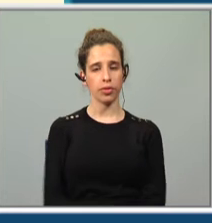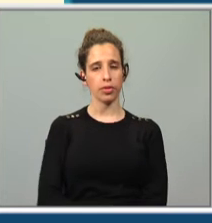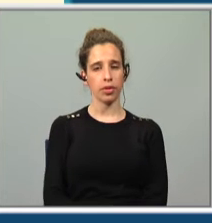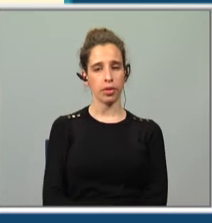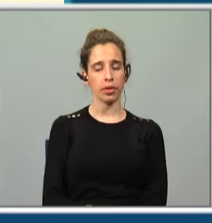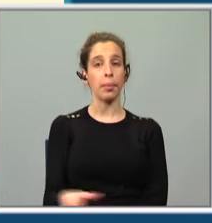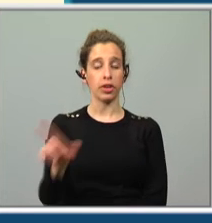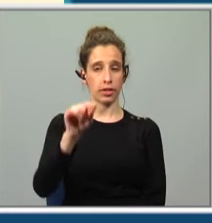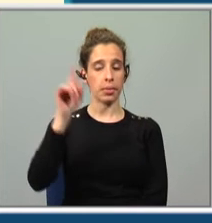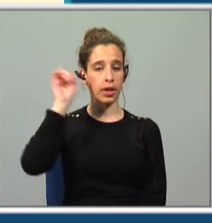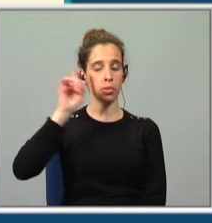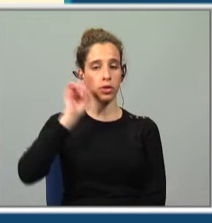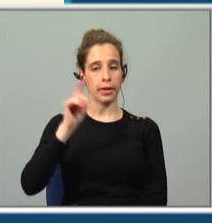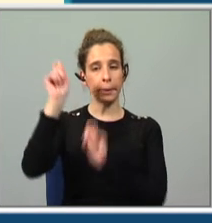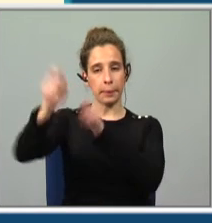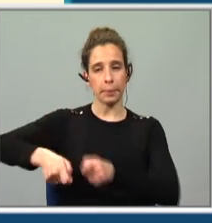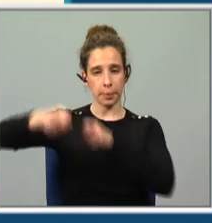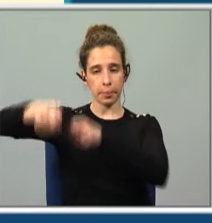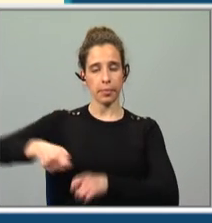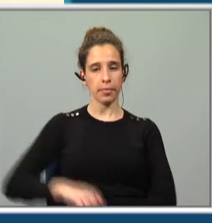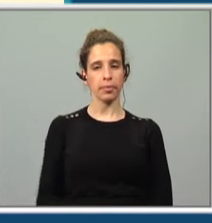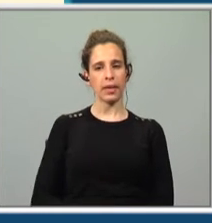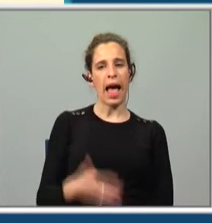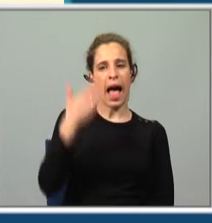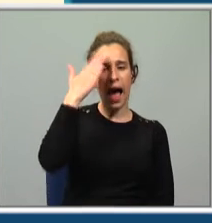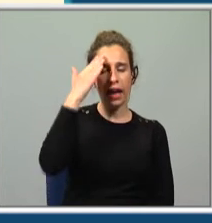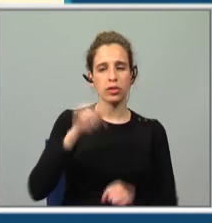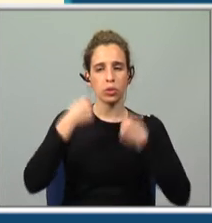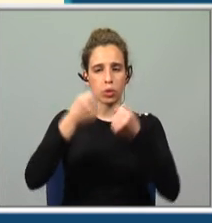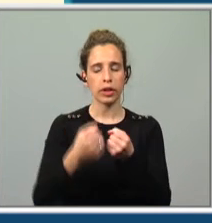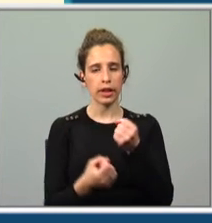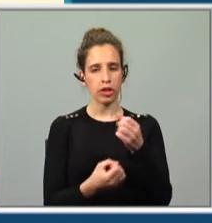menos importante temos a picareta achas que Consegues criar uma história com 不太重要的是我們有鎬你可以創建一個故事